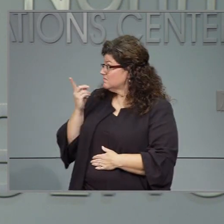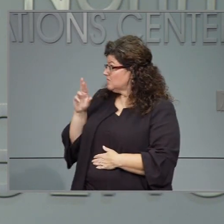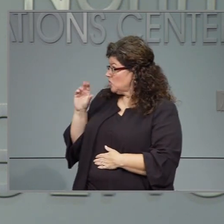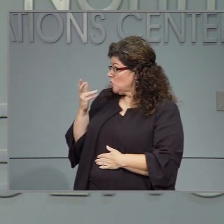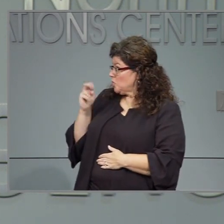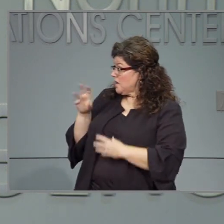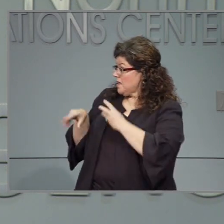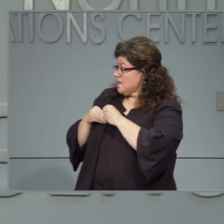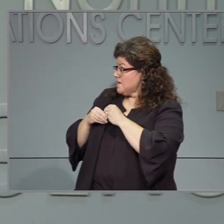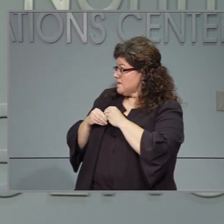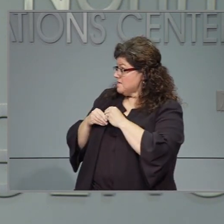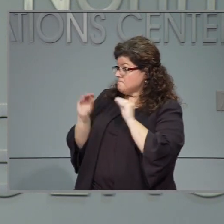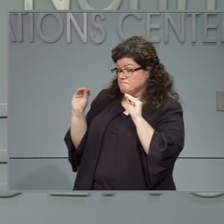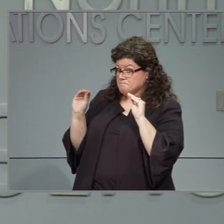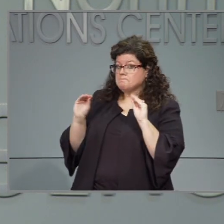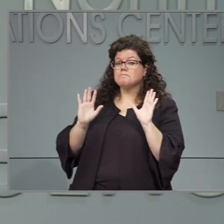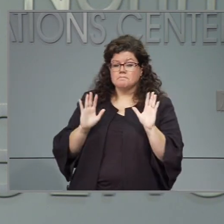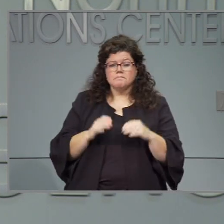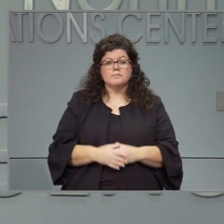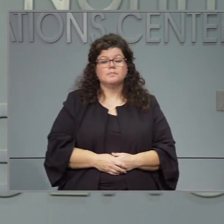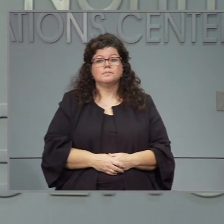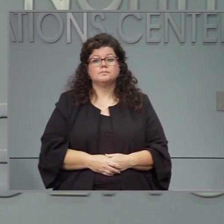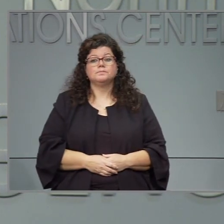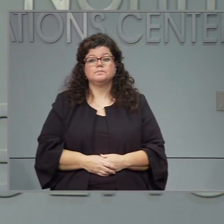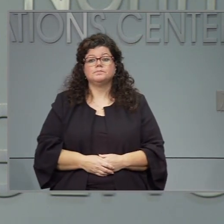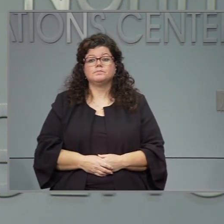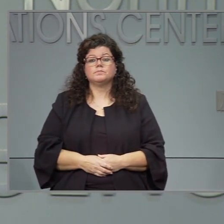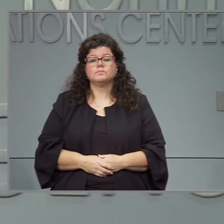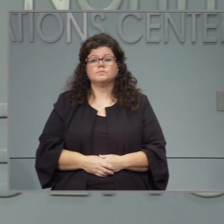virus. La siguiente pregunta.